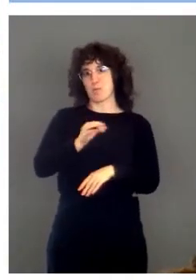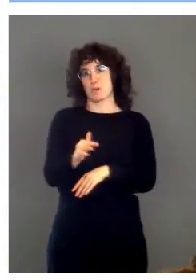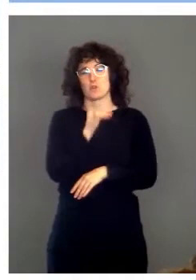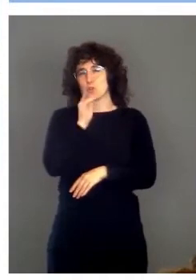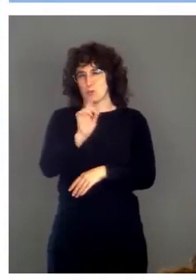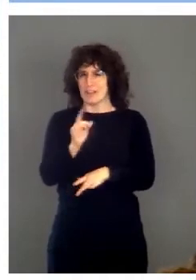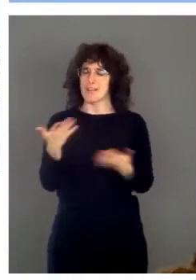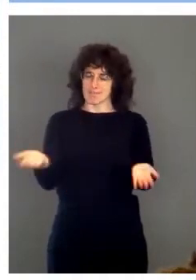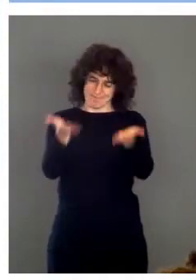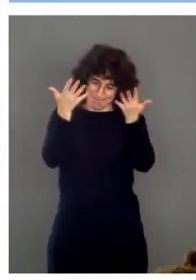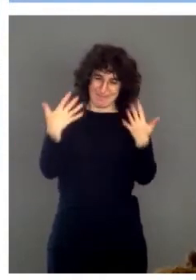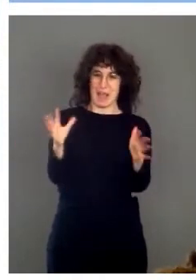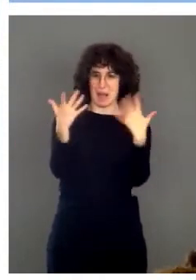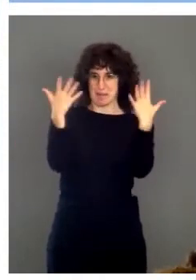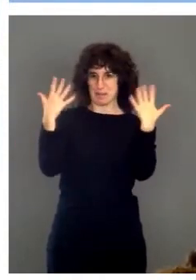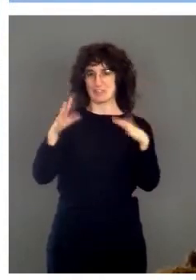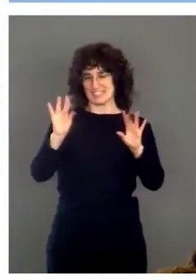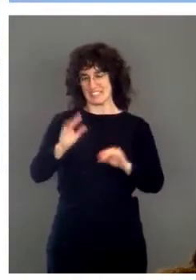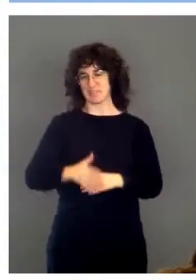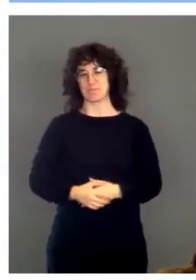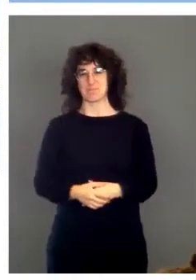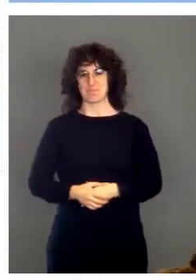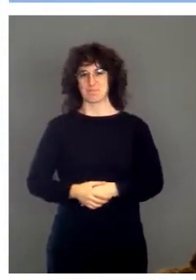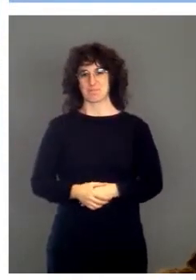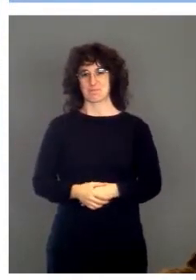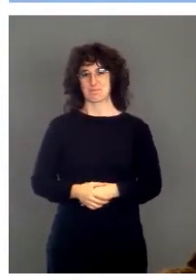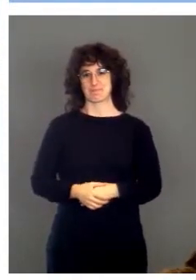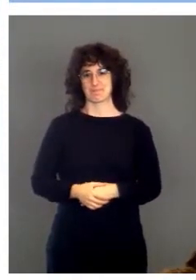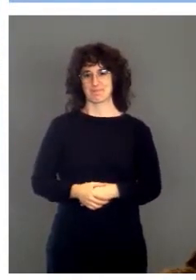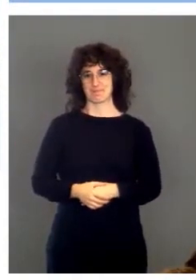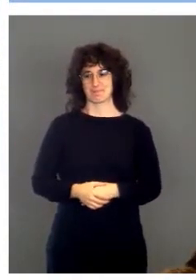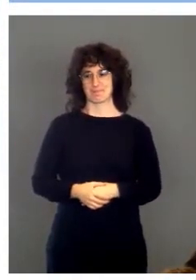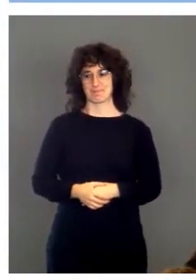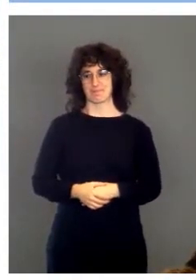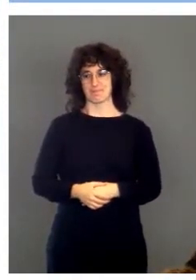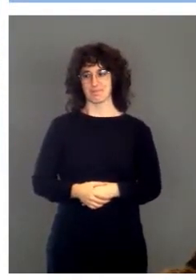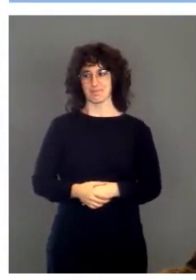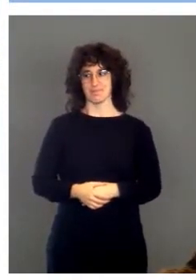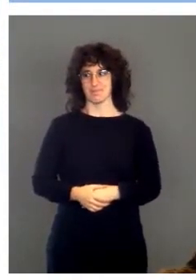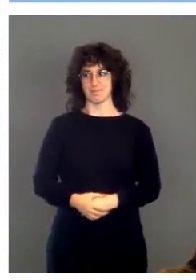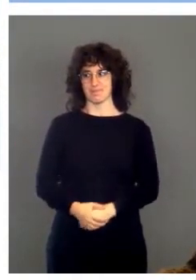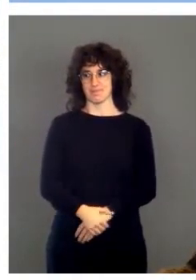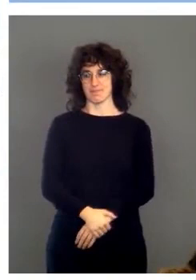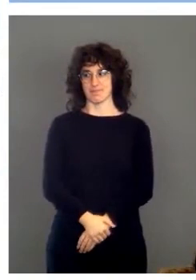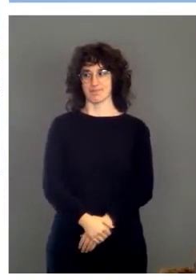Venga ay aplauso